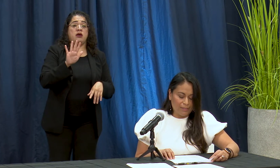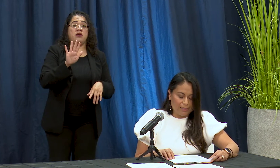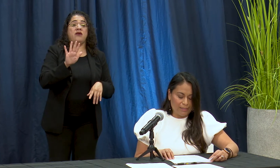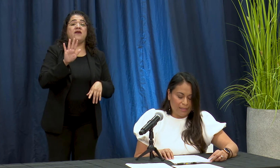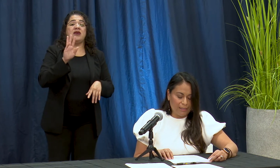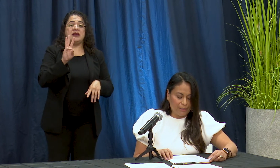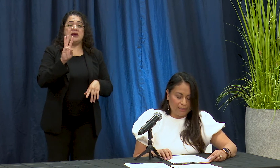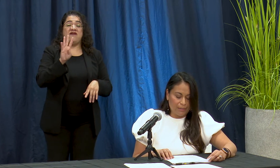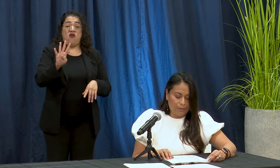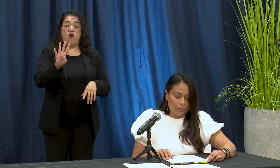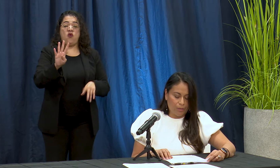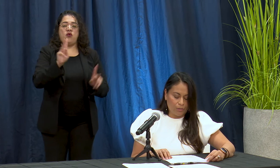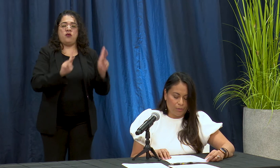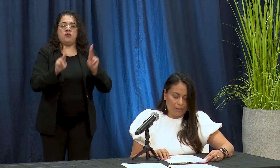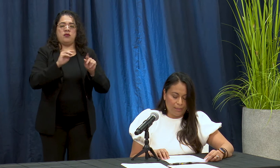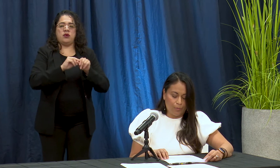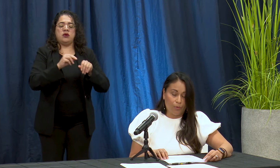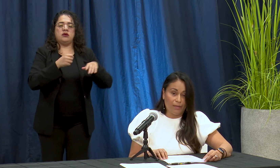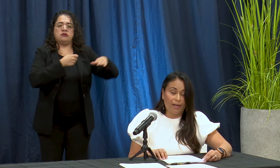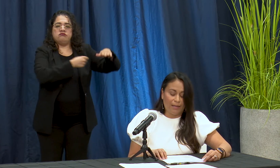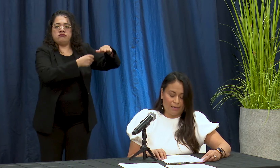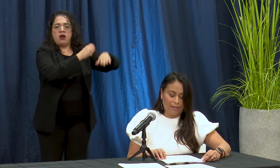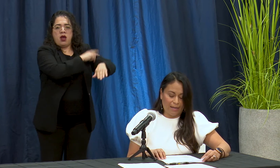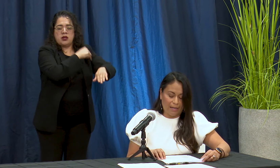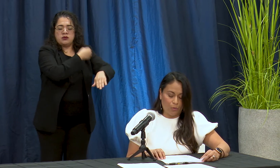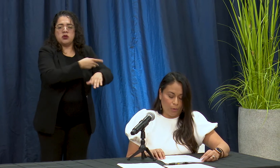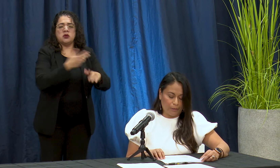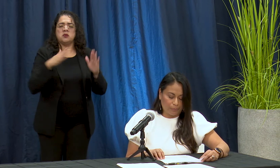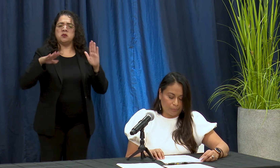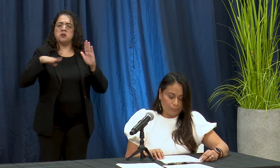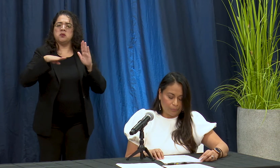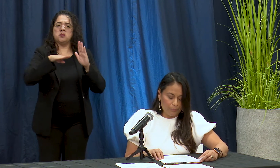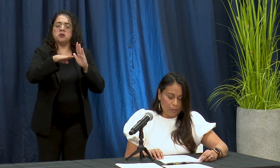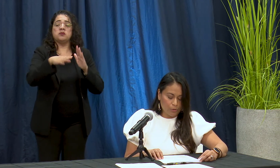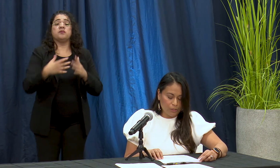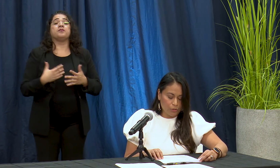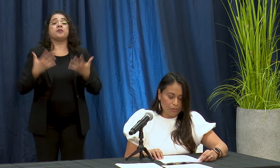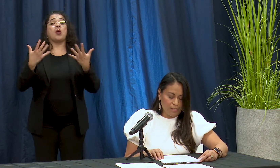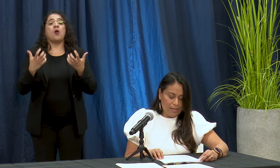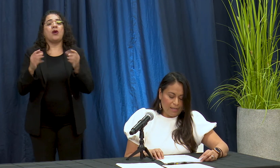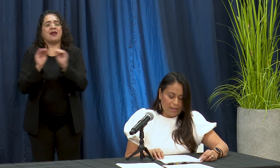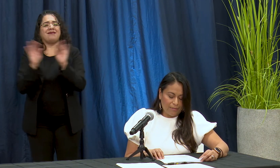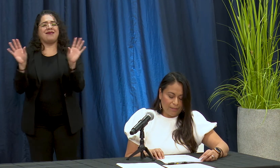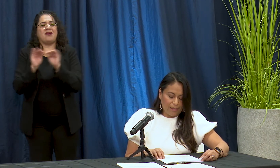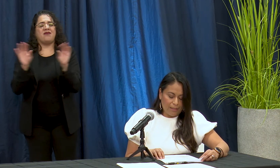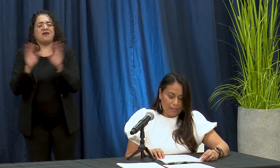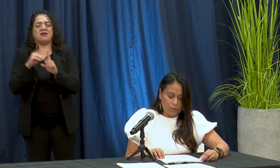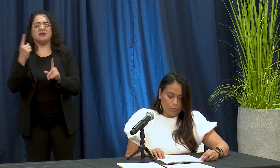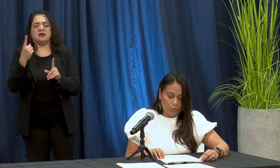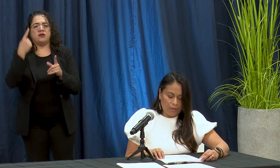que estan Reza viendo la ciudad que voy a Claro a loss a chose a la verdad es en